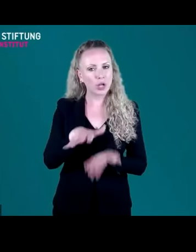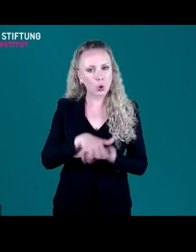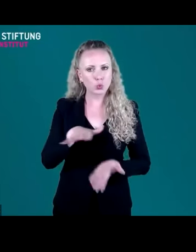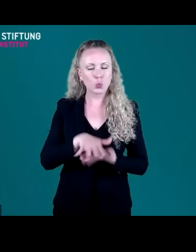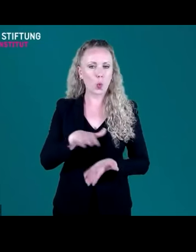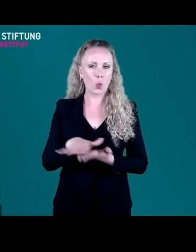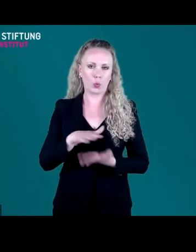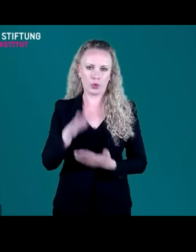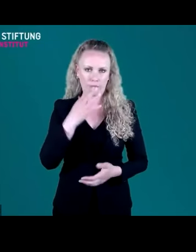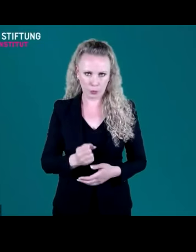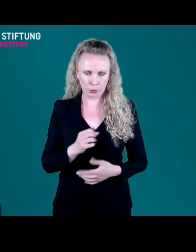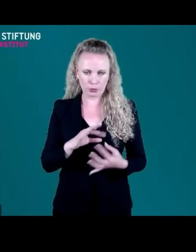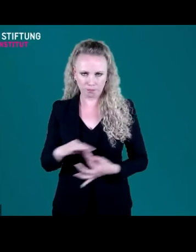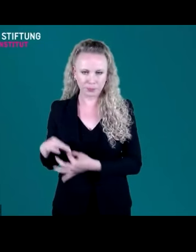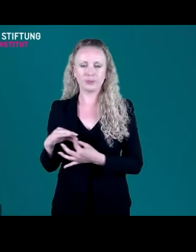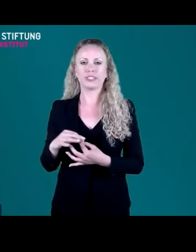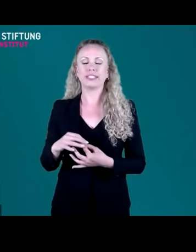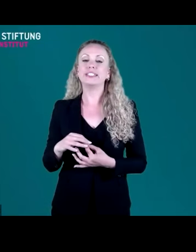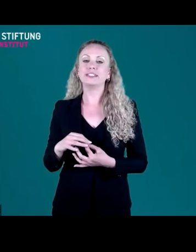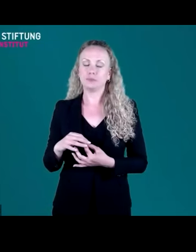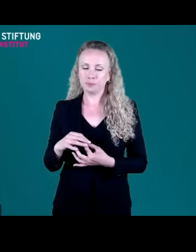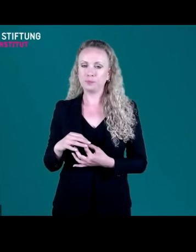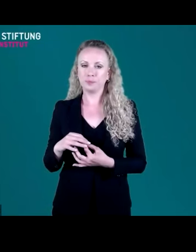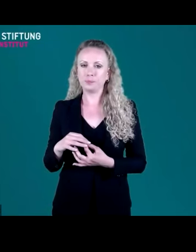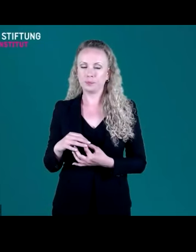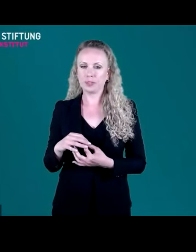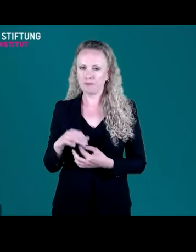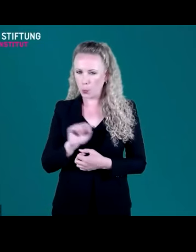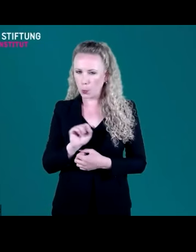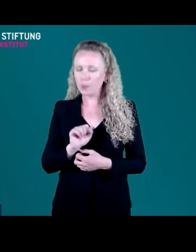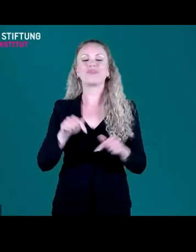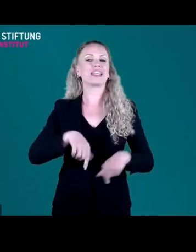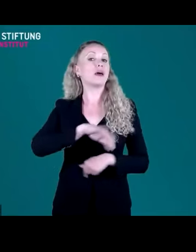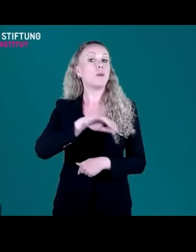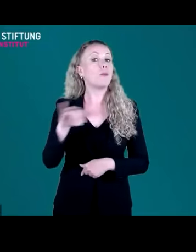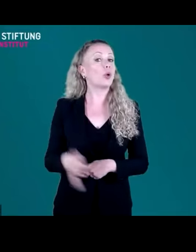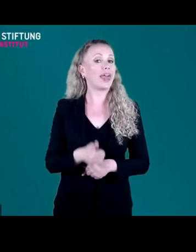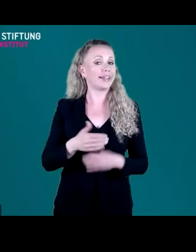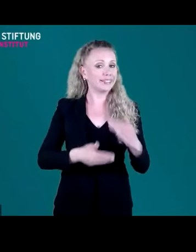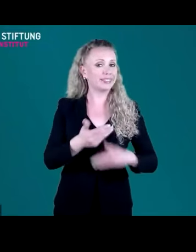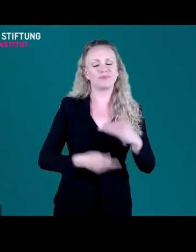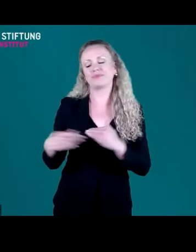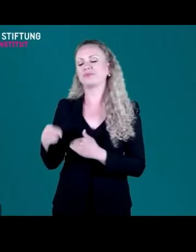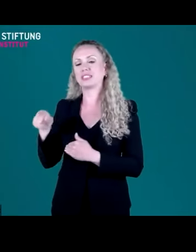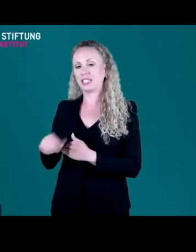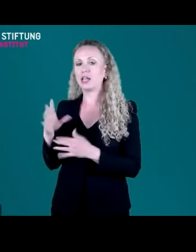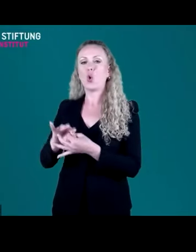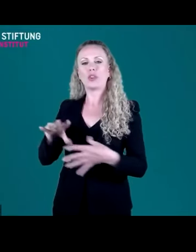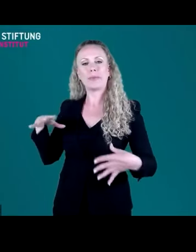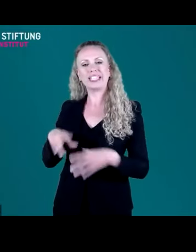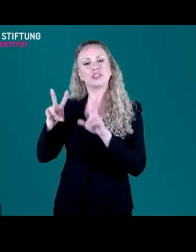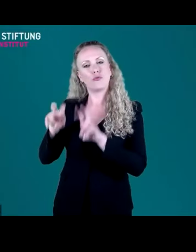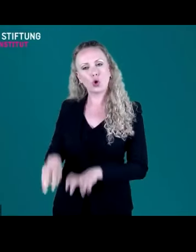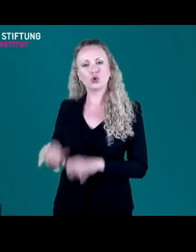wir werden nämlich momentan im Rahmen dieses Projektes durch das unabhängige Forschungsinstitut Camino evaluiert.